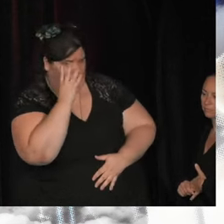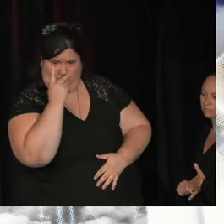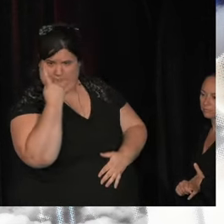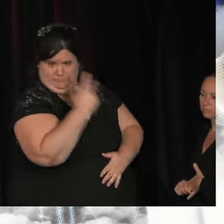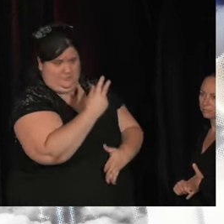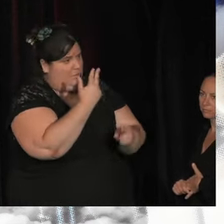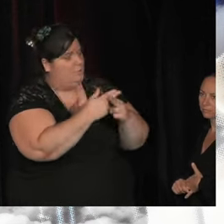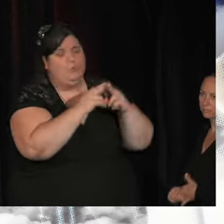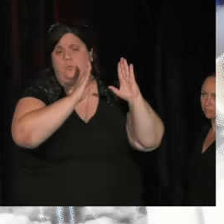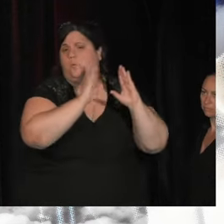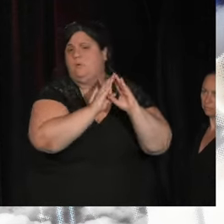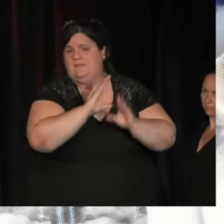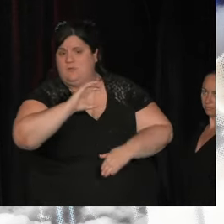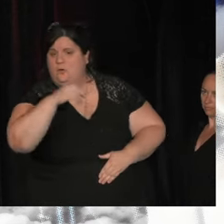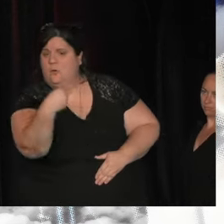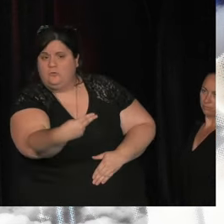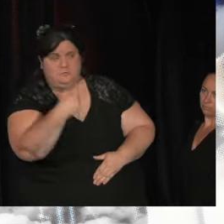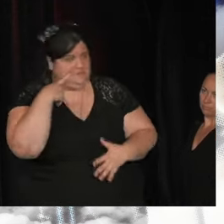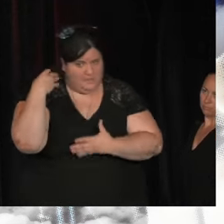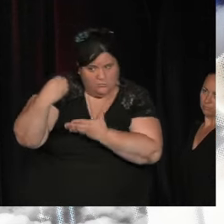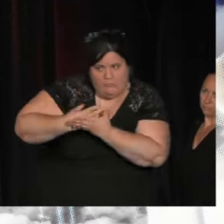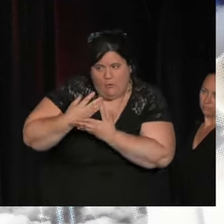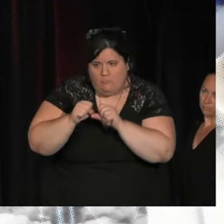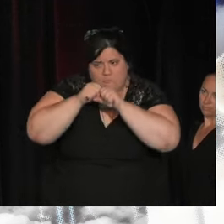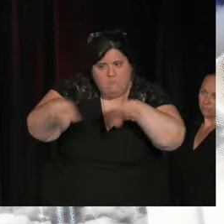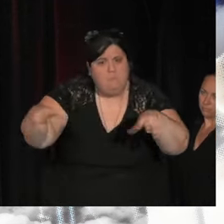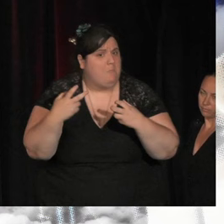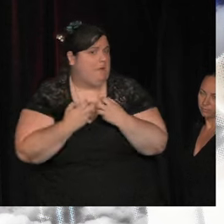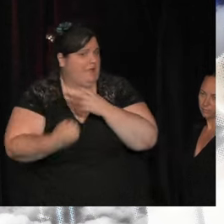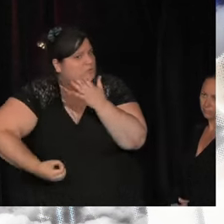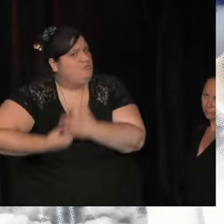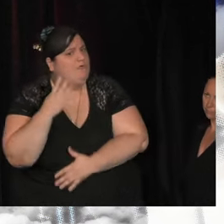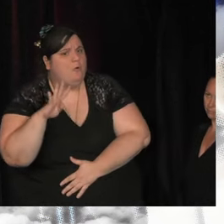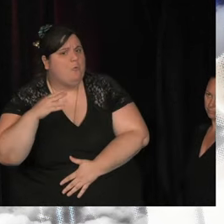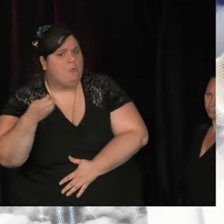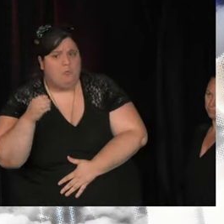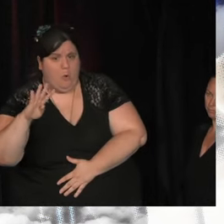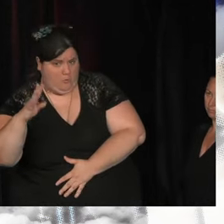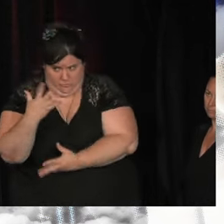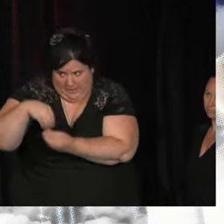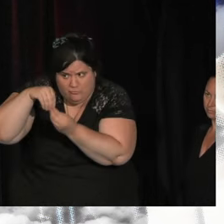la BlizzCon, où ils célèbrent chaque année les nouveautés, la nouvelle extension World of Warcraft, le nouveau paquet de cartes Hearthstone et ainsi de suite.